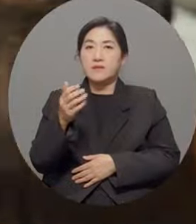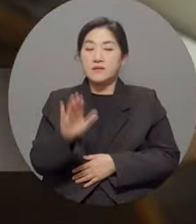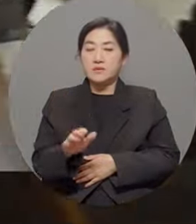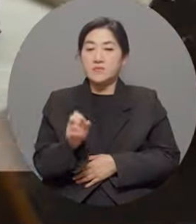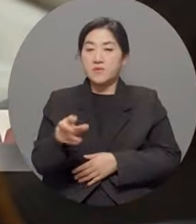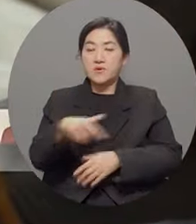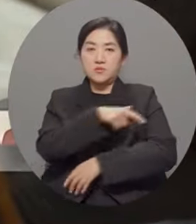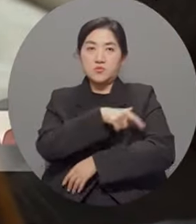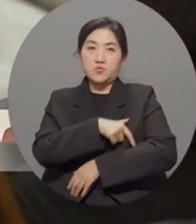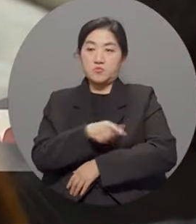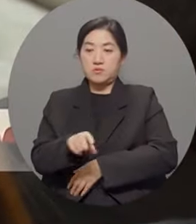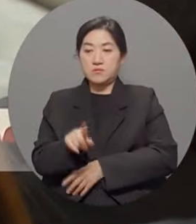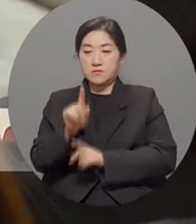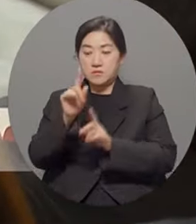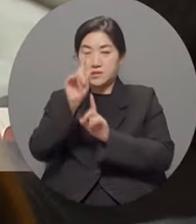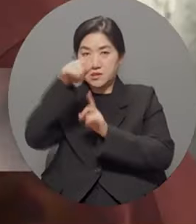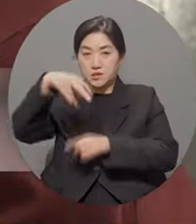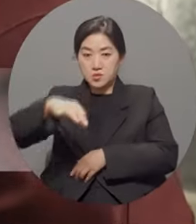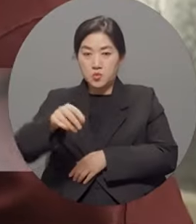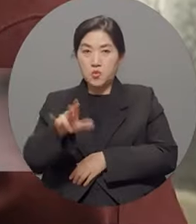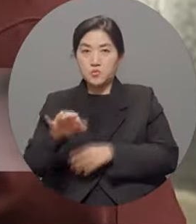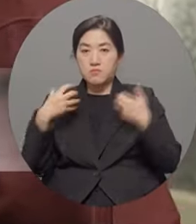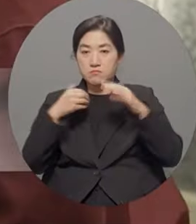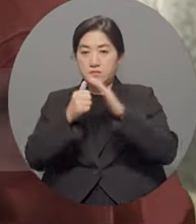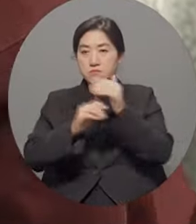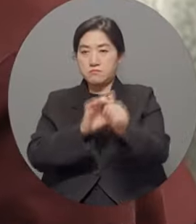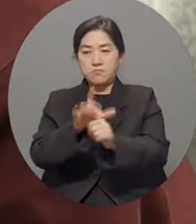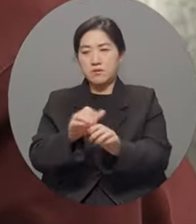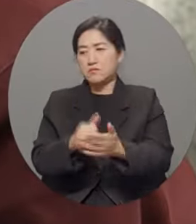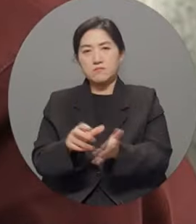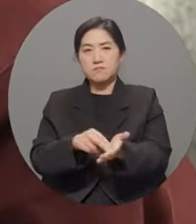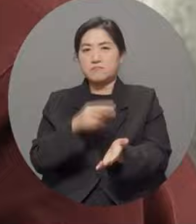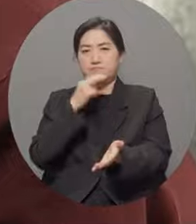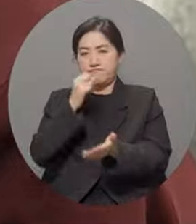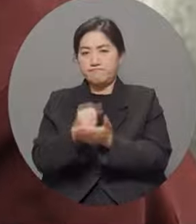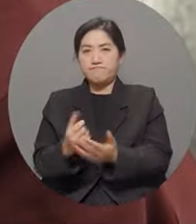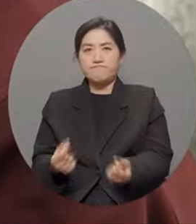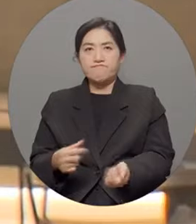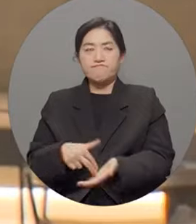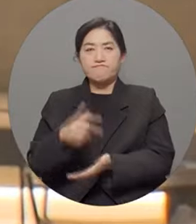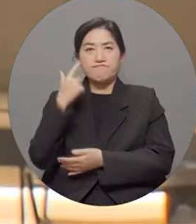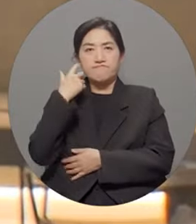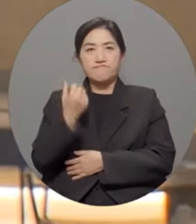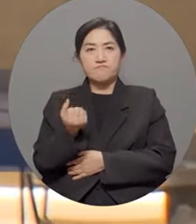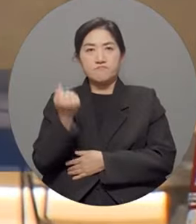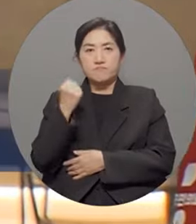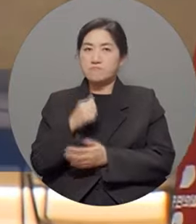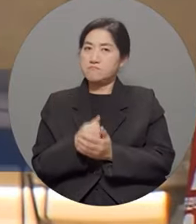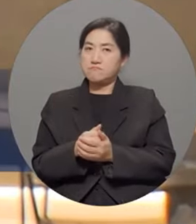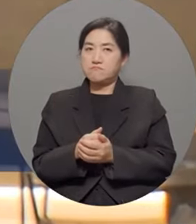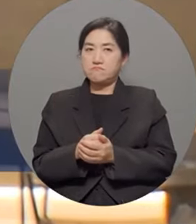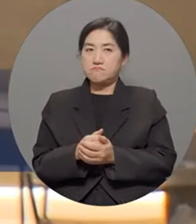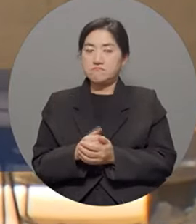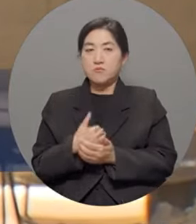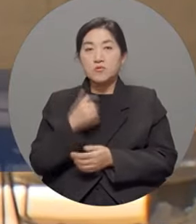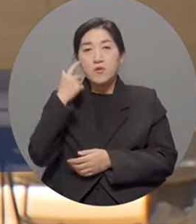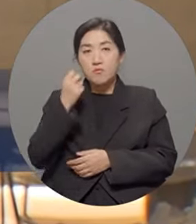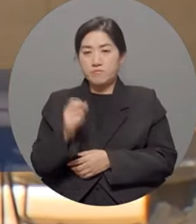(기자) 반면 여당 지도부는 이 대사 임명에 아무런 문제가 없다는 입장을 고수하고 있습니다. 저는 그렇게 생각합니다.